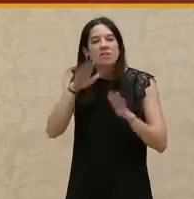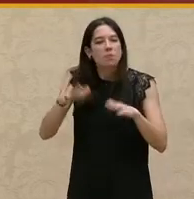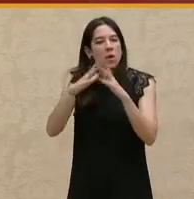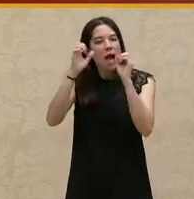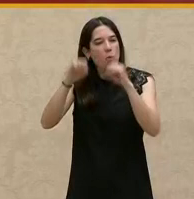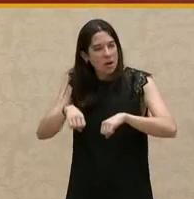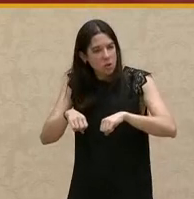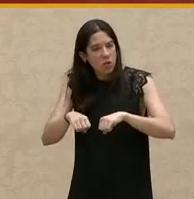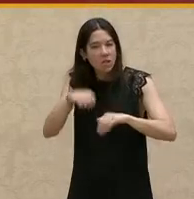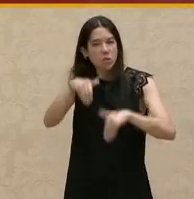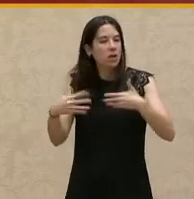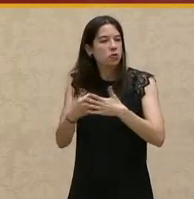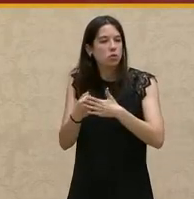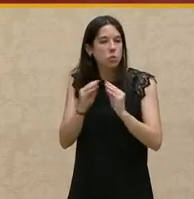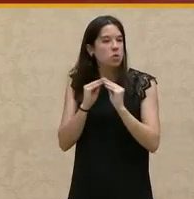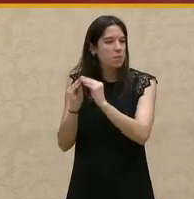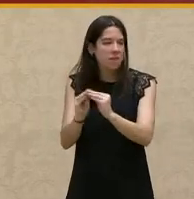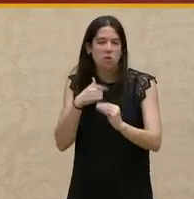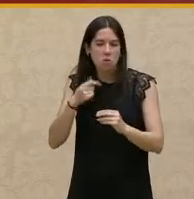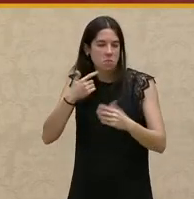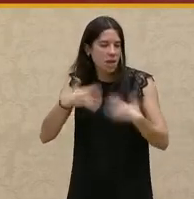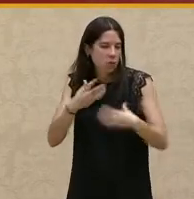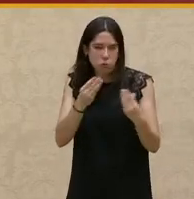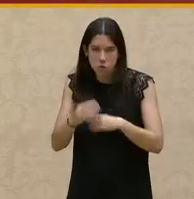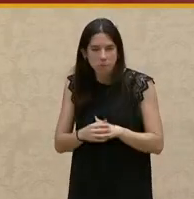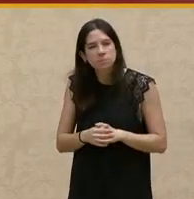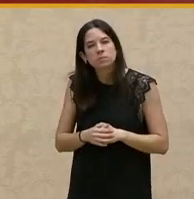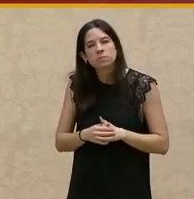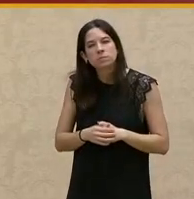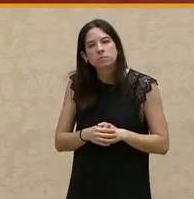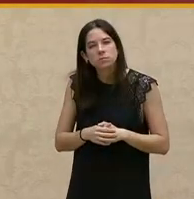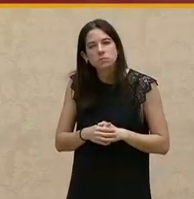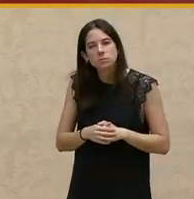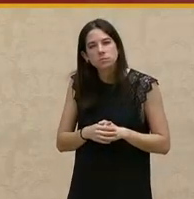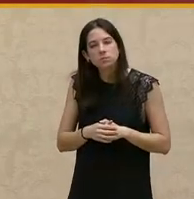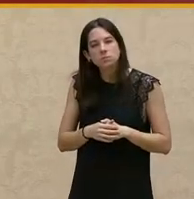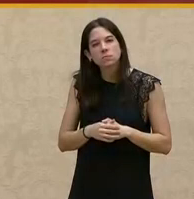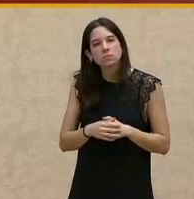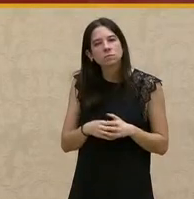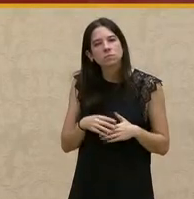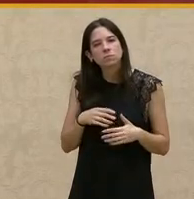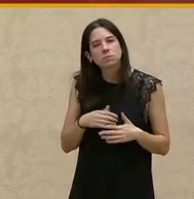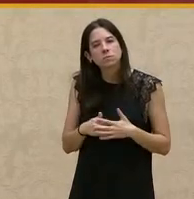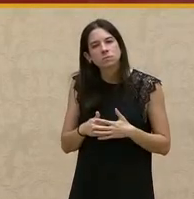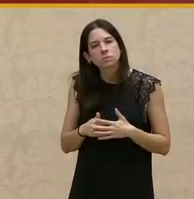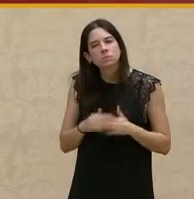por unanimidad, con lo cual me alegro mucho. Y digo que el oficio, el servicio público del